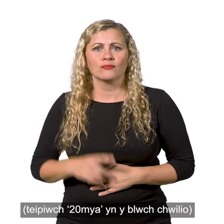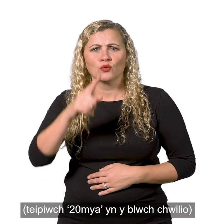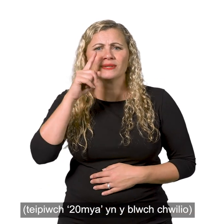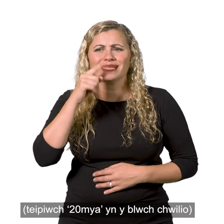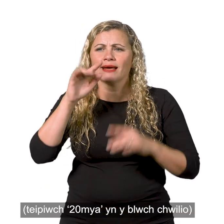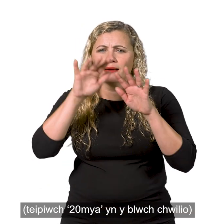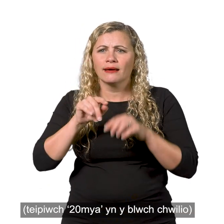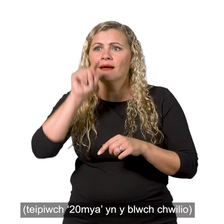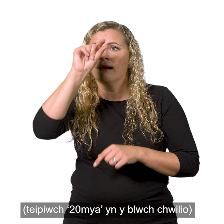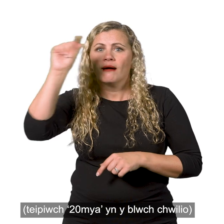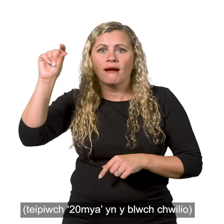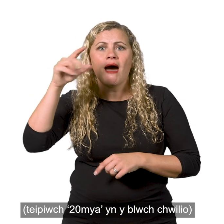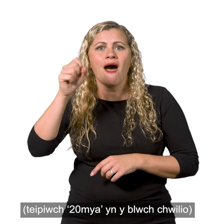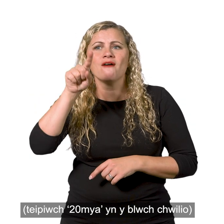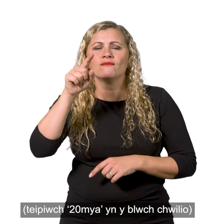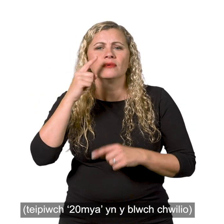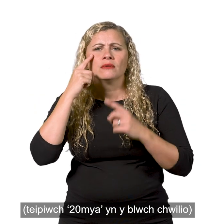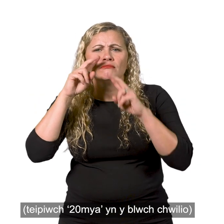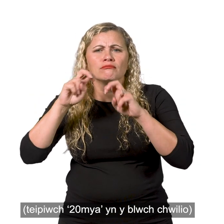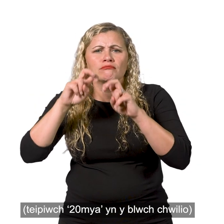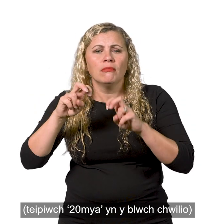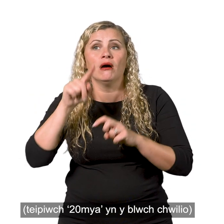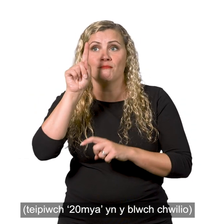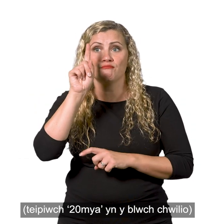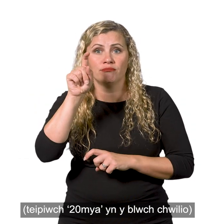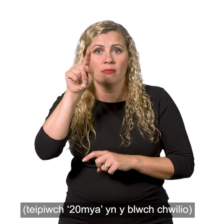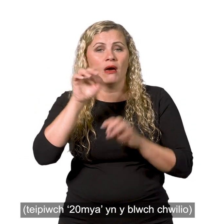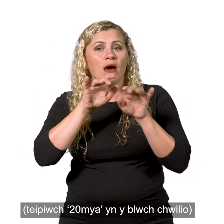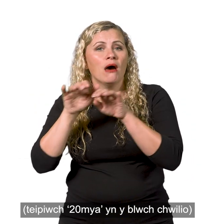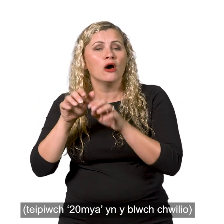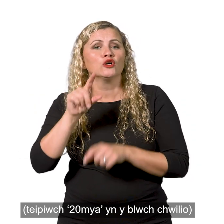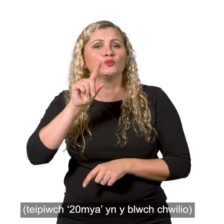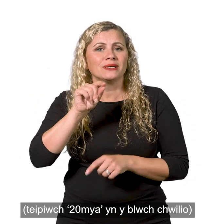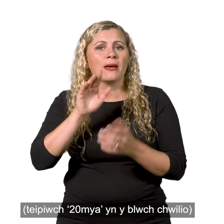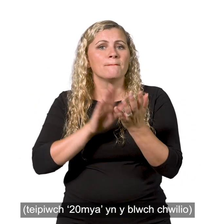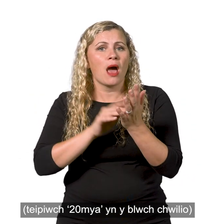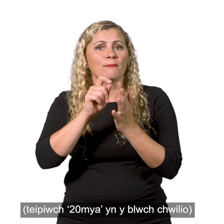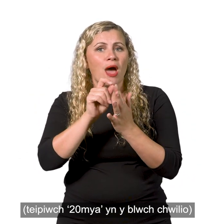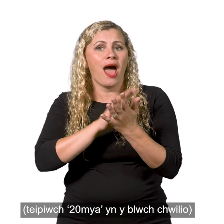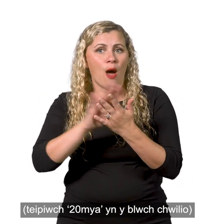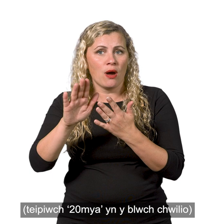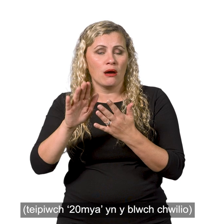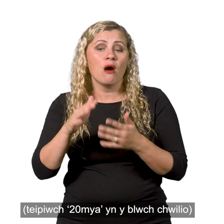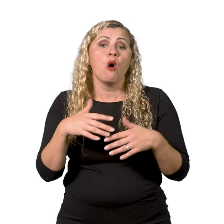(teipiwch ‘20mya’ yn y blwch chwilio)